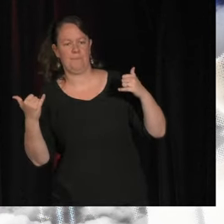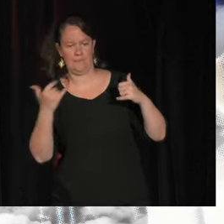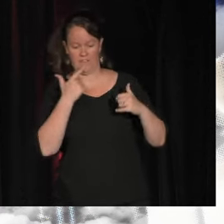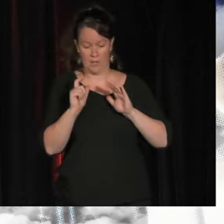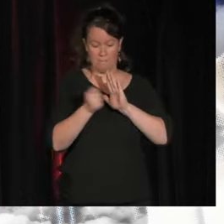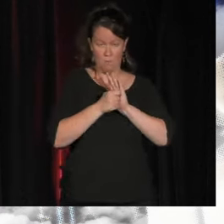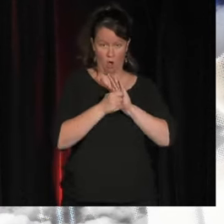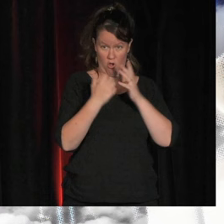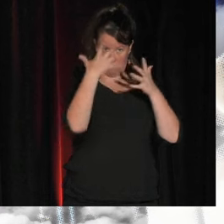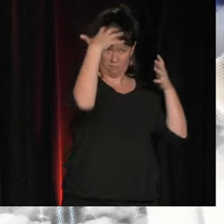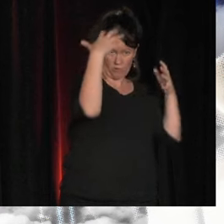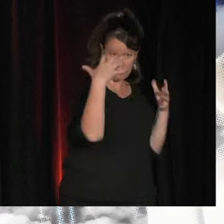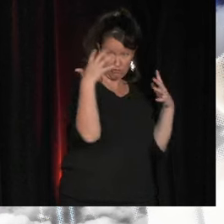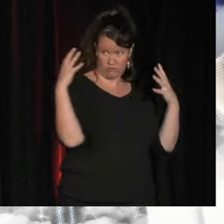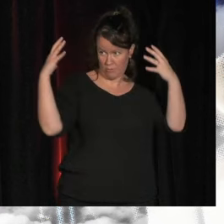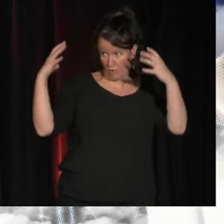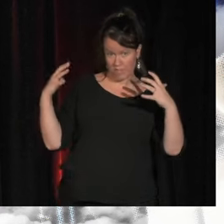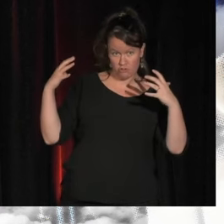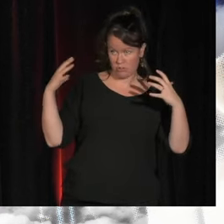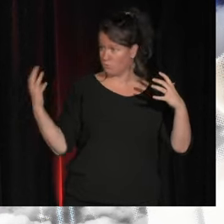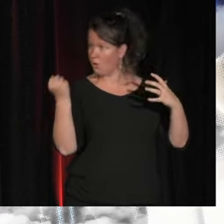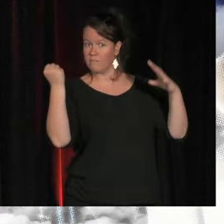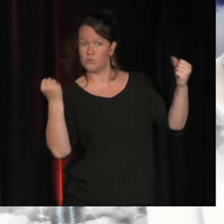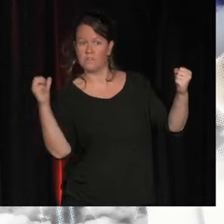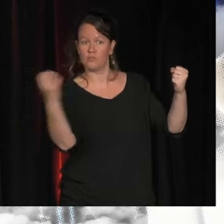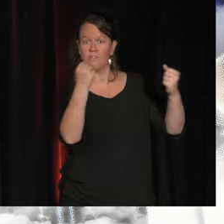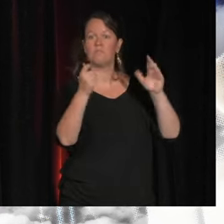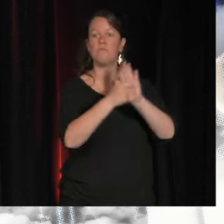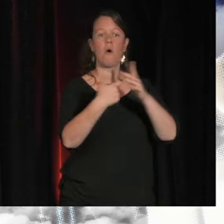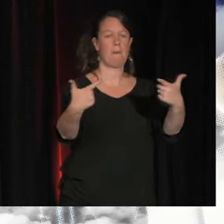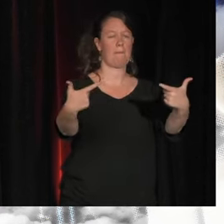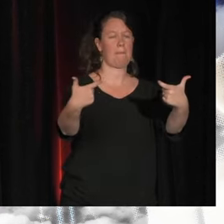au bon moment pour sauver des alliés ou tout simplement au moment où ça prend des dégâts et elle devient très forte.